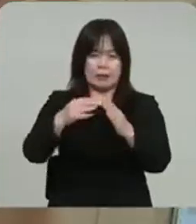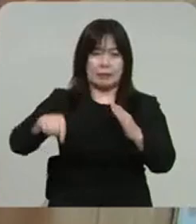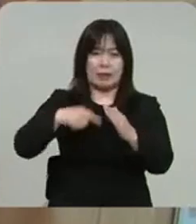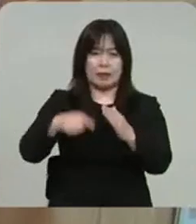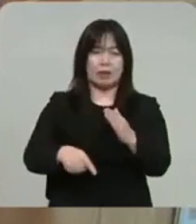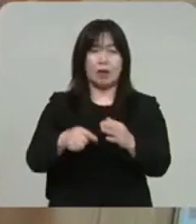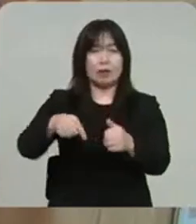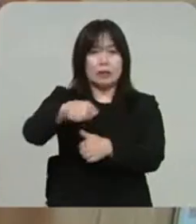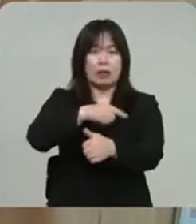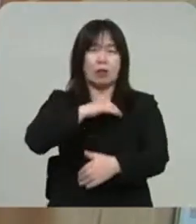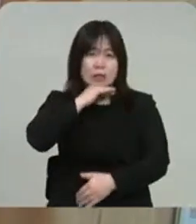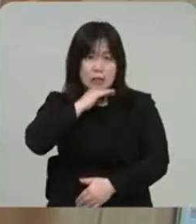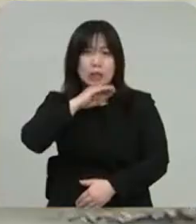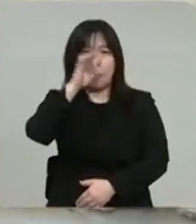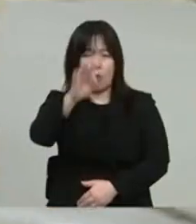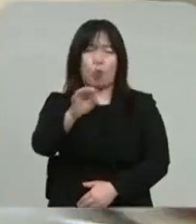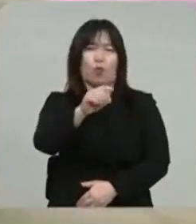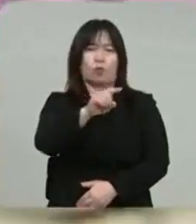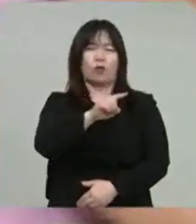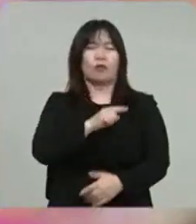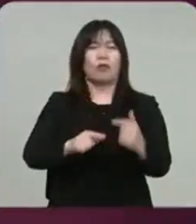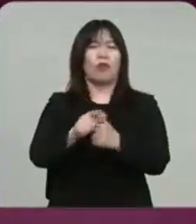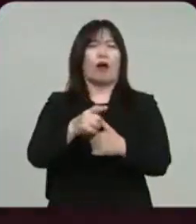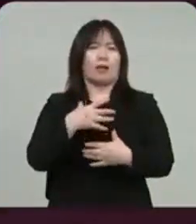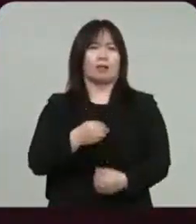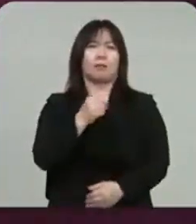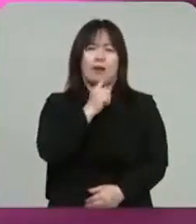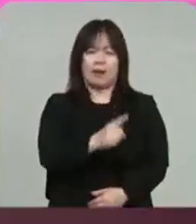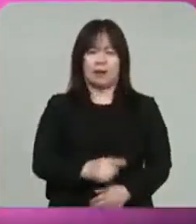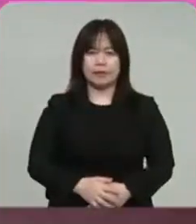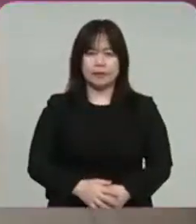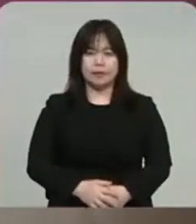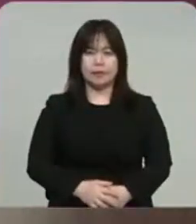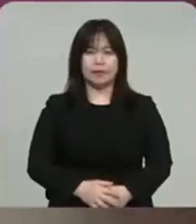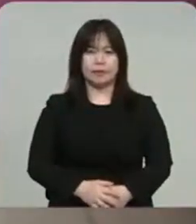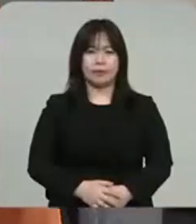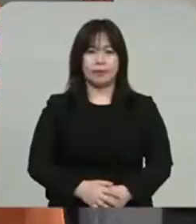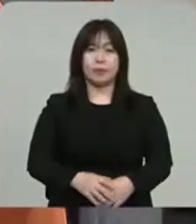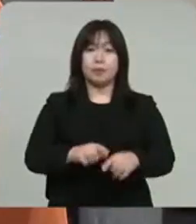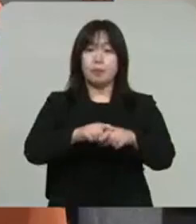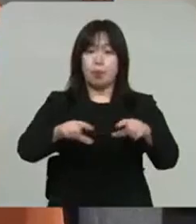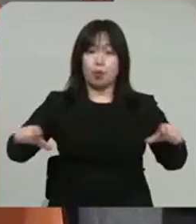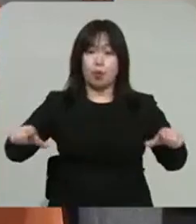상황을 먼저 살피는 것이 더 안전 하다고 설명합니다. 이정훈/전북소방본부 소방경 : 아파트 에서는 일반적으로 연소 확대가